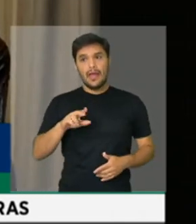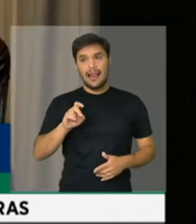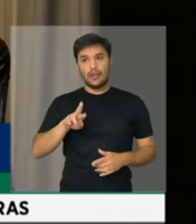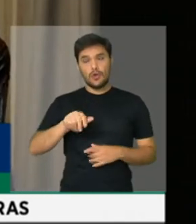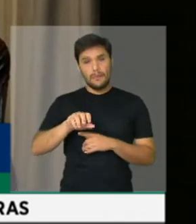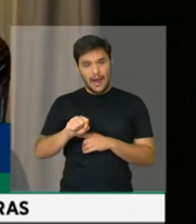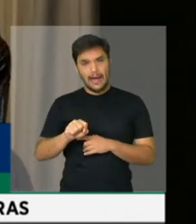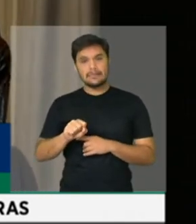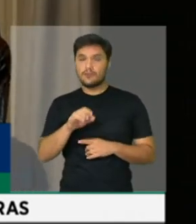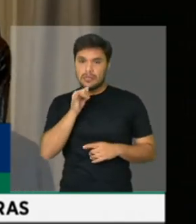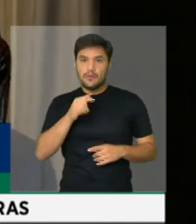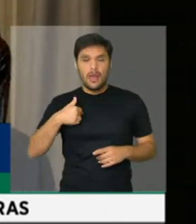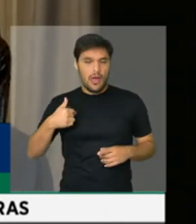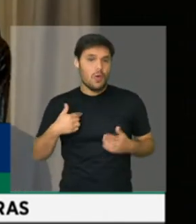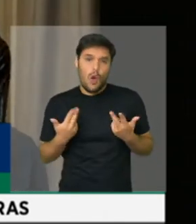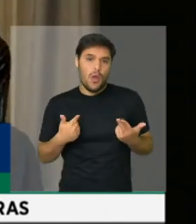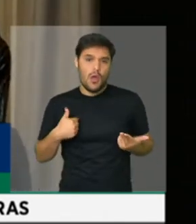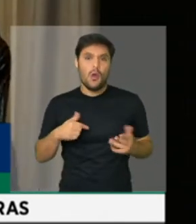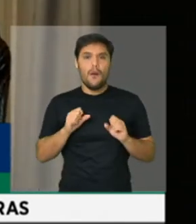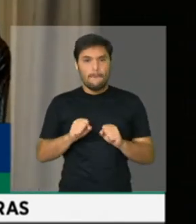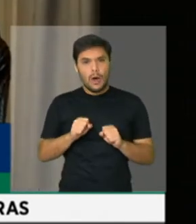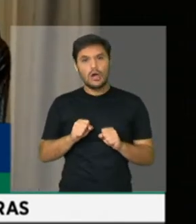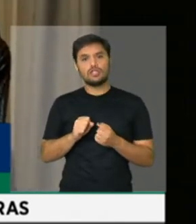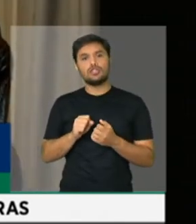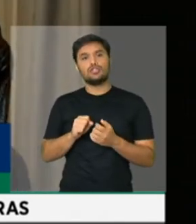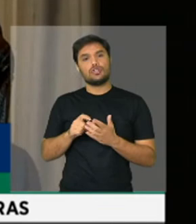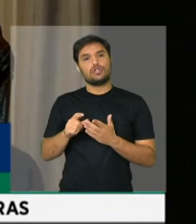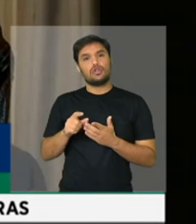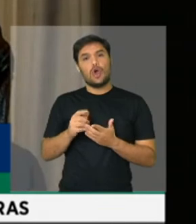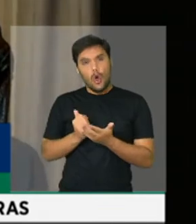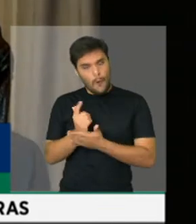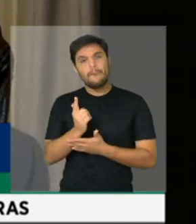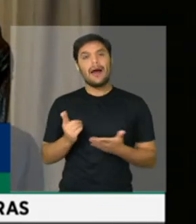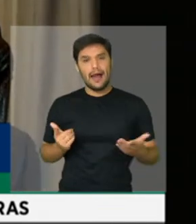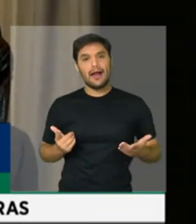PODER DE VETO... E O GOVERNO BRASILEIRO VAI ESTAR SEMPRE GANHANDO DIVIDENDOS E QUEM JÁ